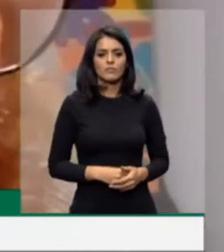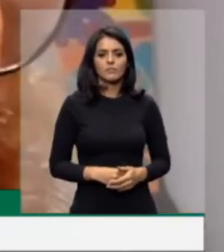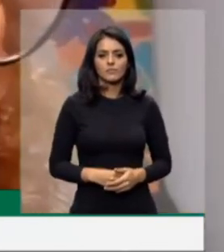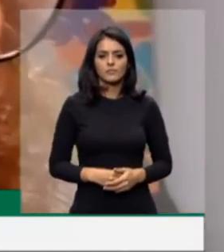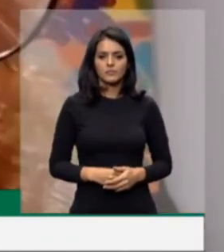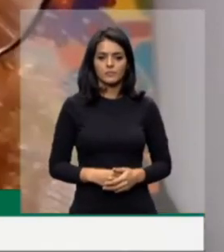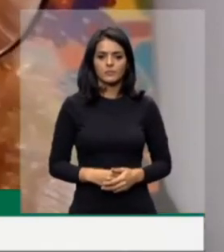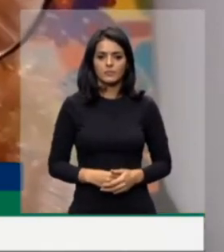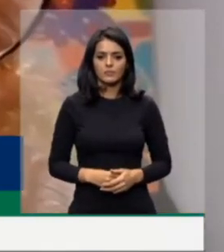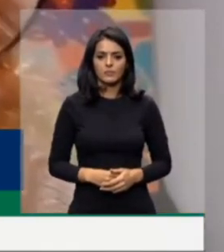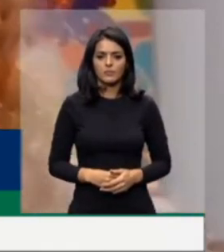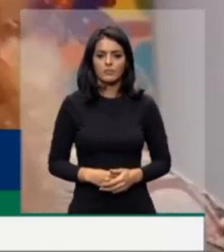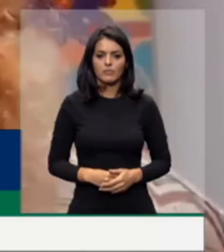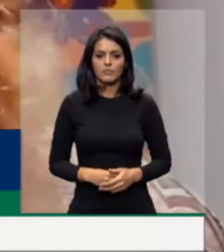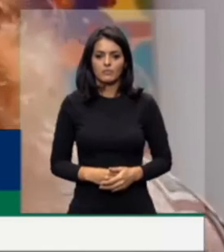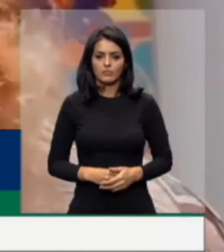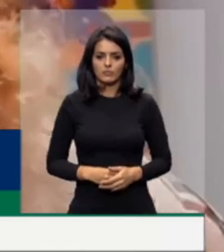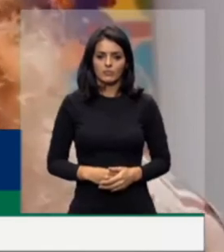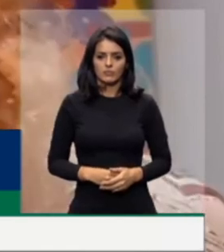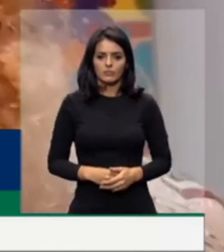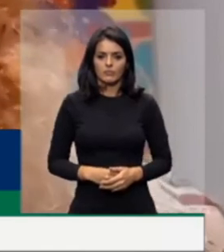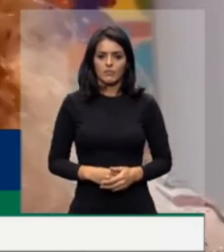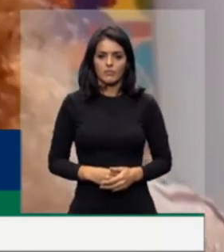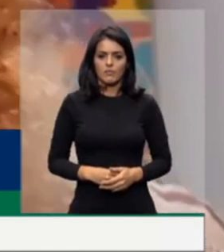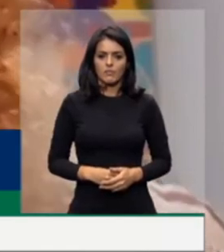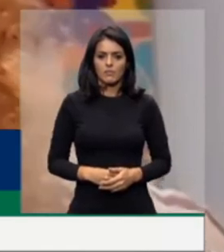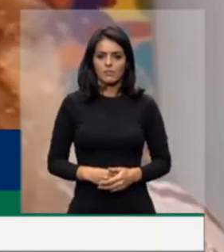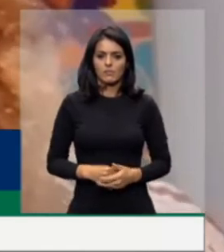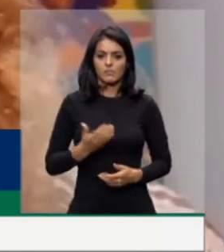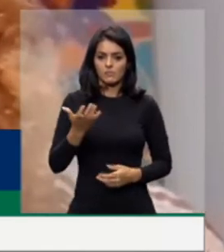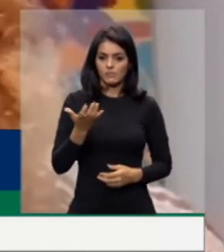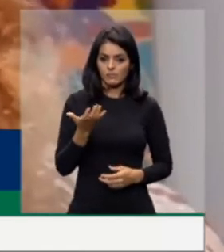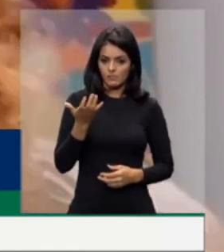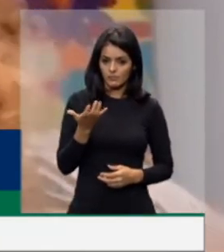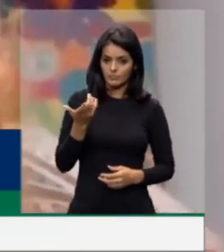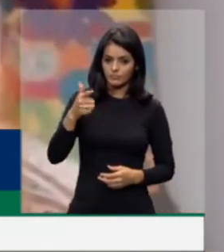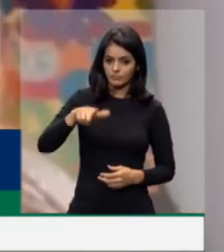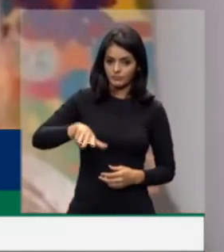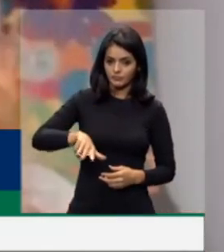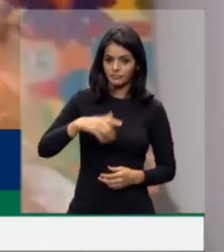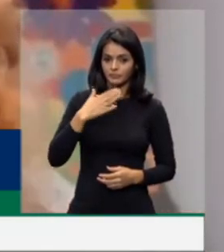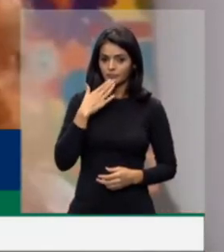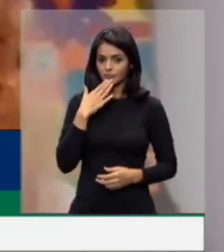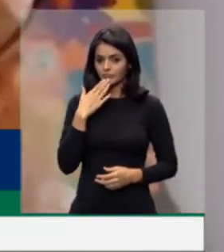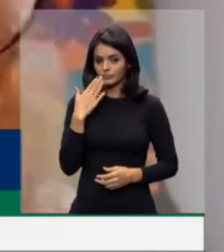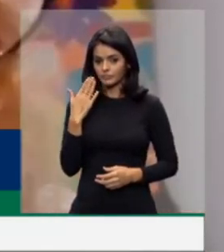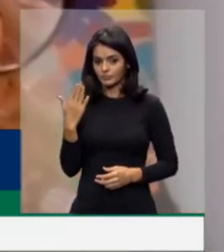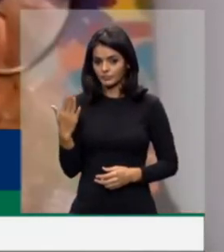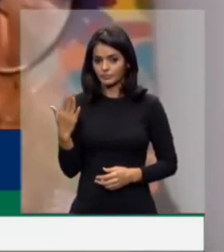CHEGADA DA MINORIA. SEU TEMPO ESTÁ CONCEDIDO. PRIMEIRO LUGAR